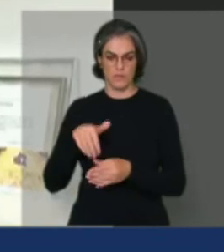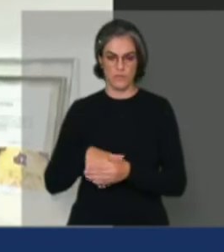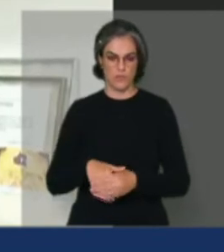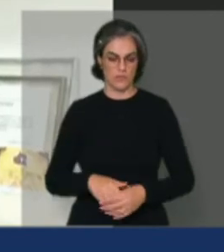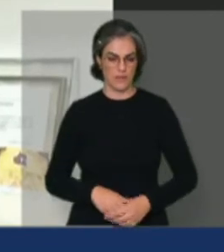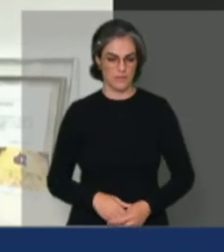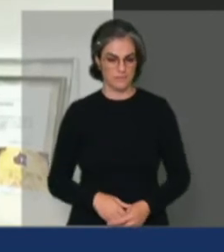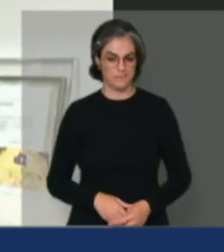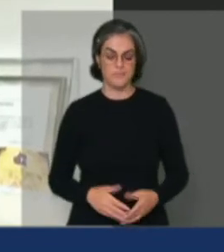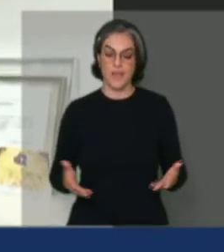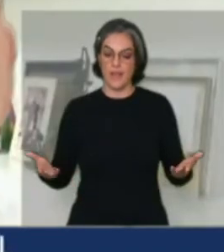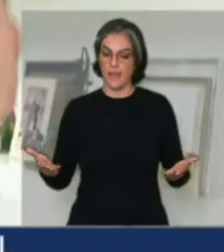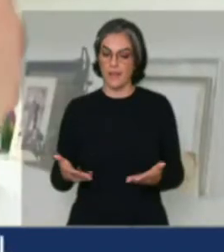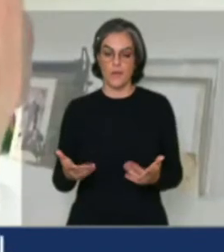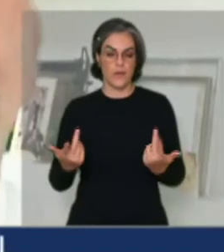NÃO ESTÁ SENDO DIFERENTE AGORA, INDO DE CONTRAMÃO DA